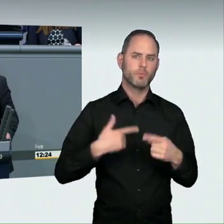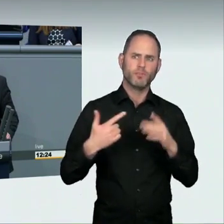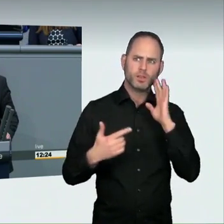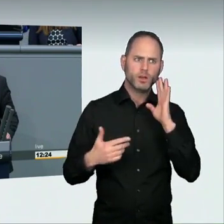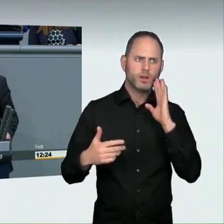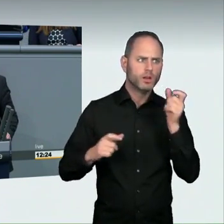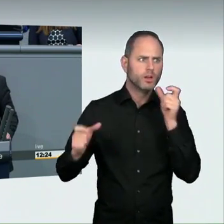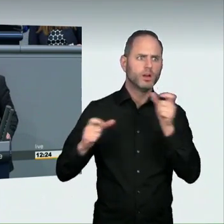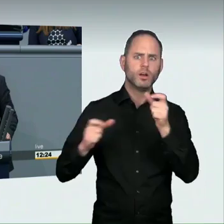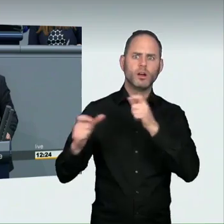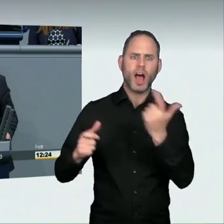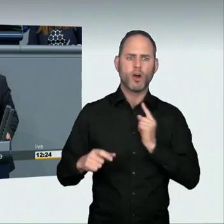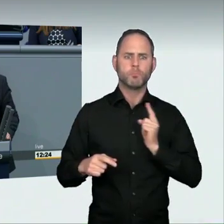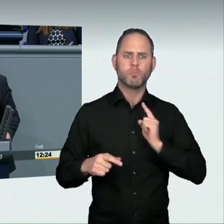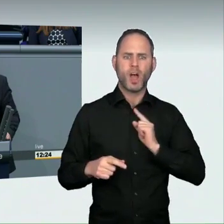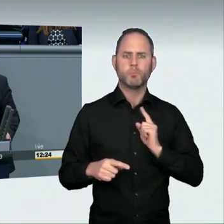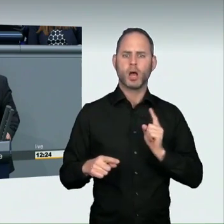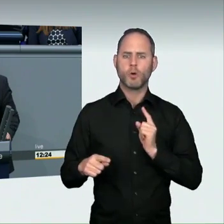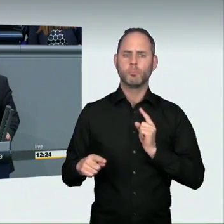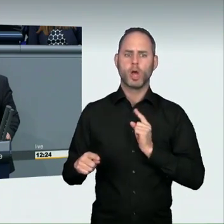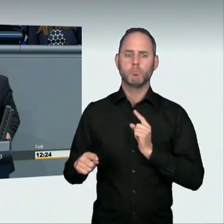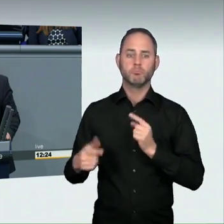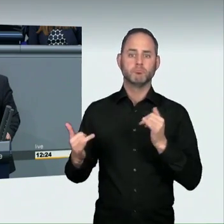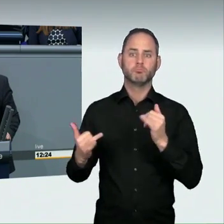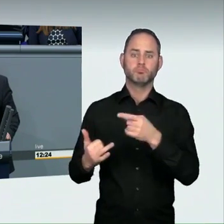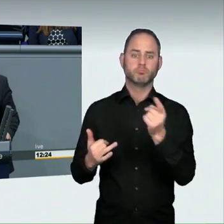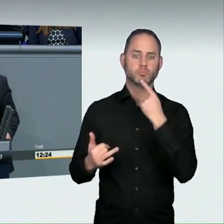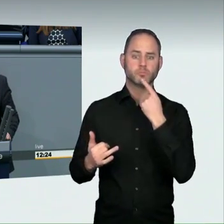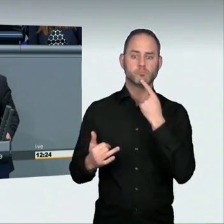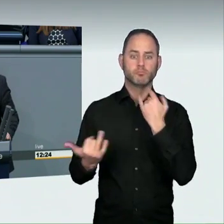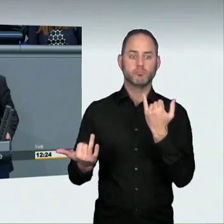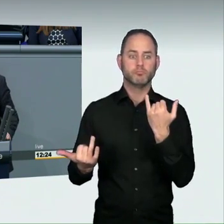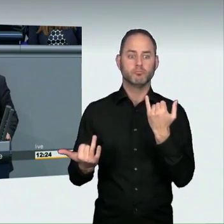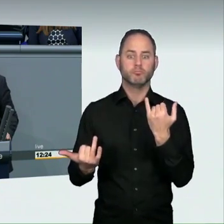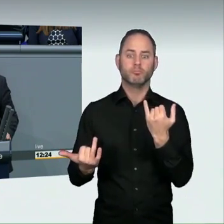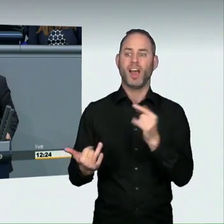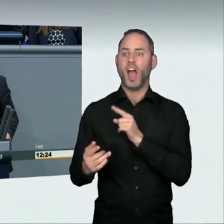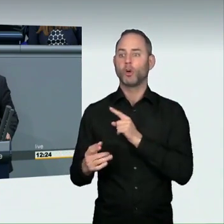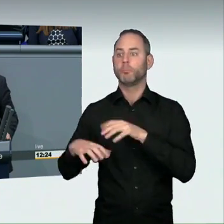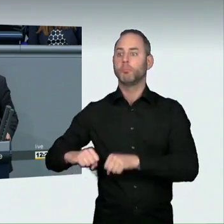und Mieter von heute. Die hohen Mietpreise fressen den Menschen sozusagen das Geld weg, sodass sie nichts mehr sparen können,